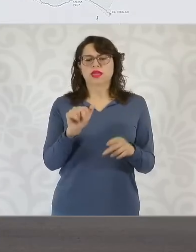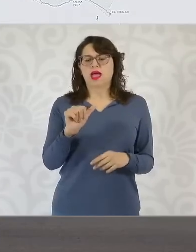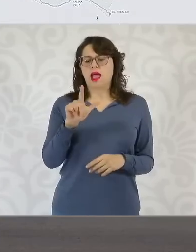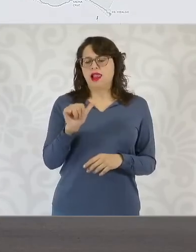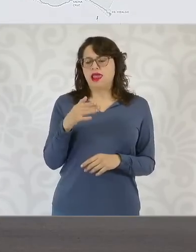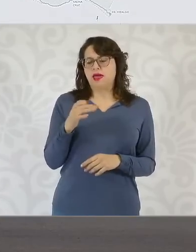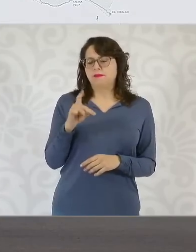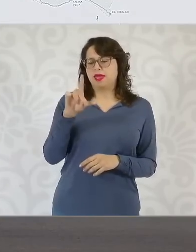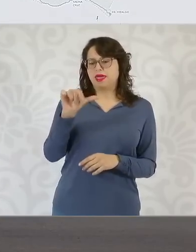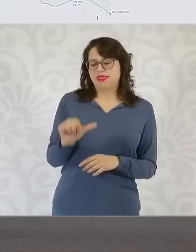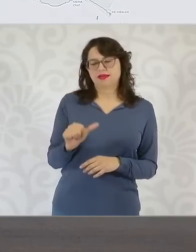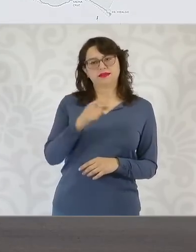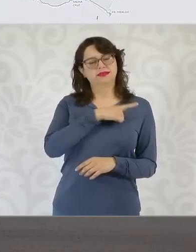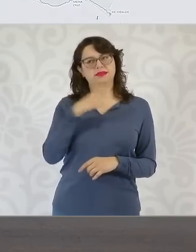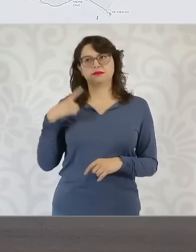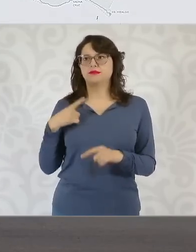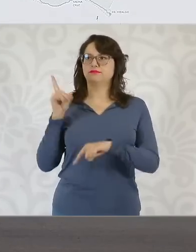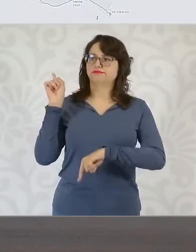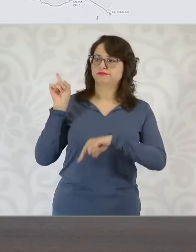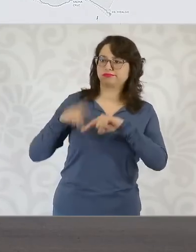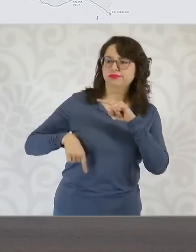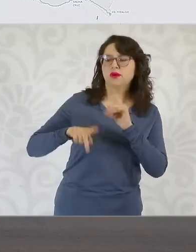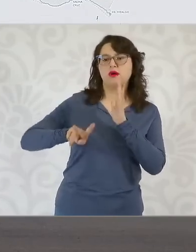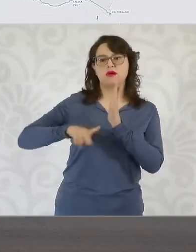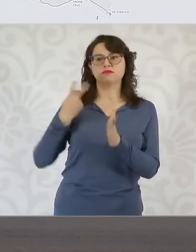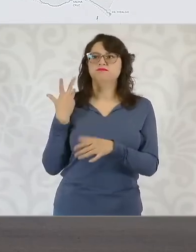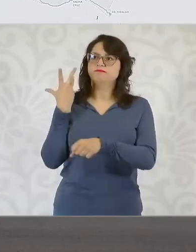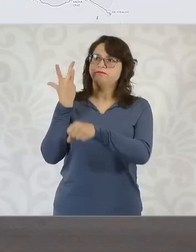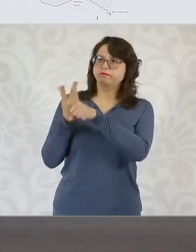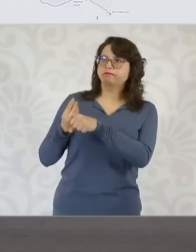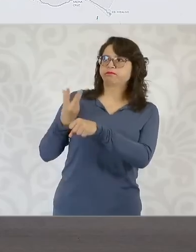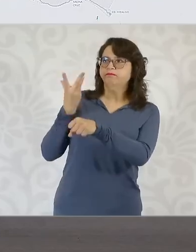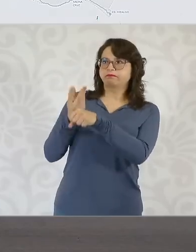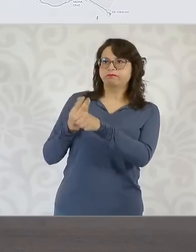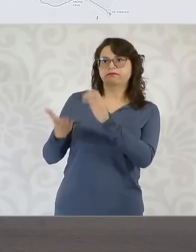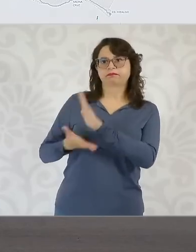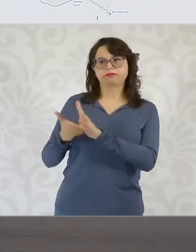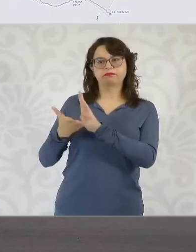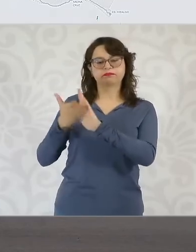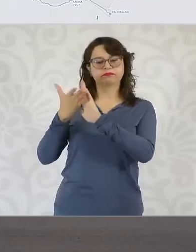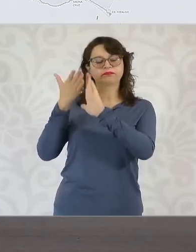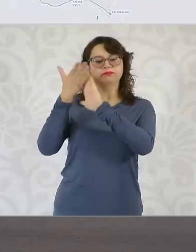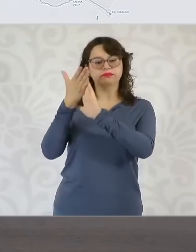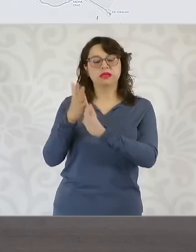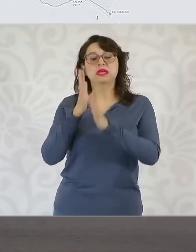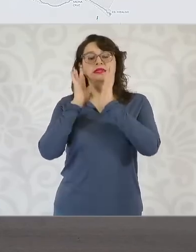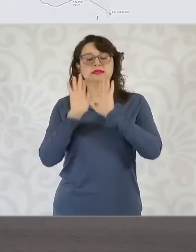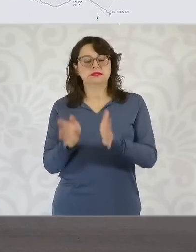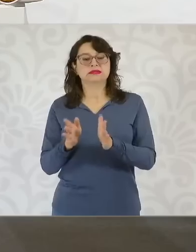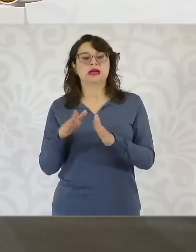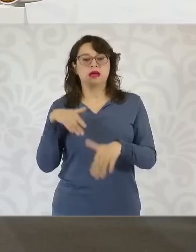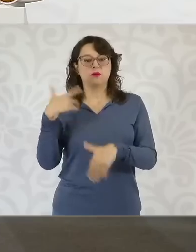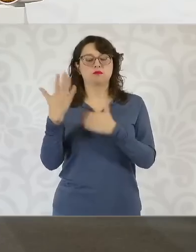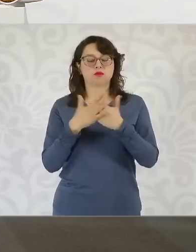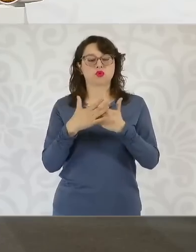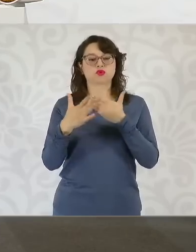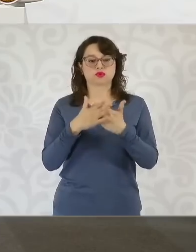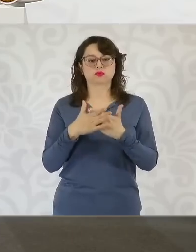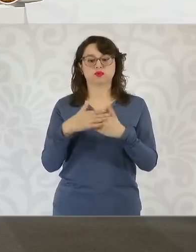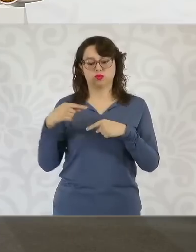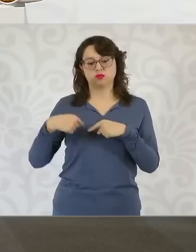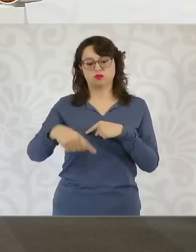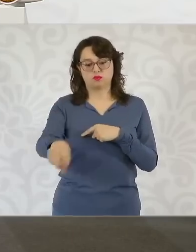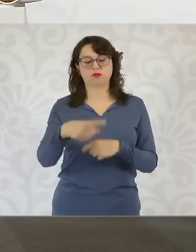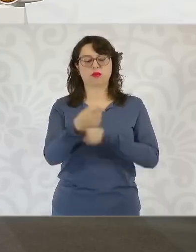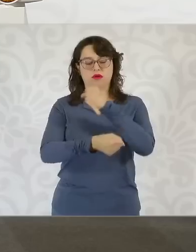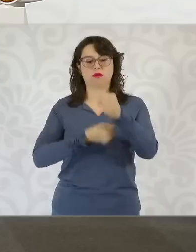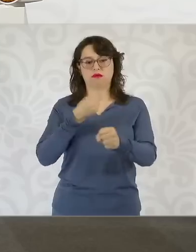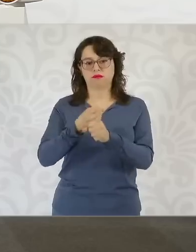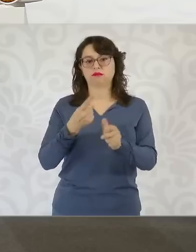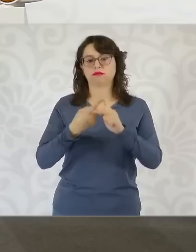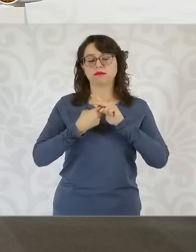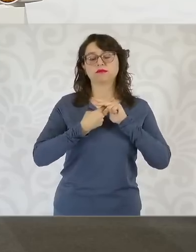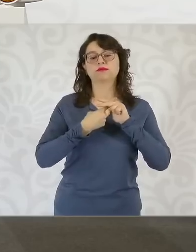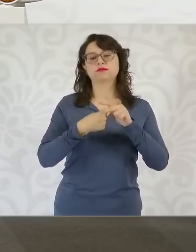desmontarlos y Y reconstruir estos eh Ya se inicia el primero este año y nos llevarán entre dos y TR